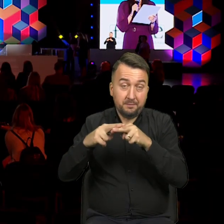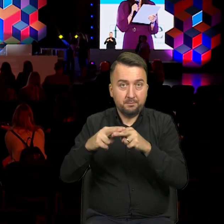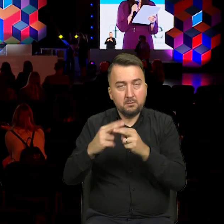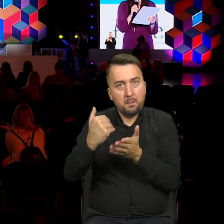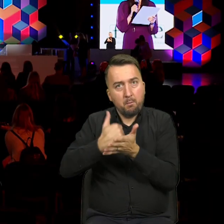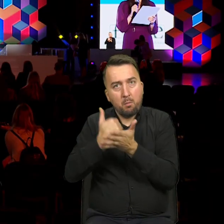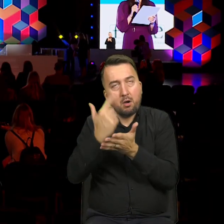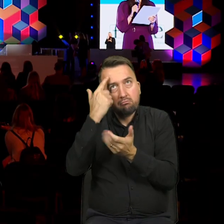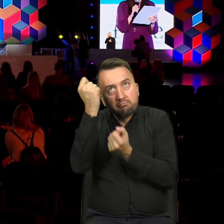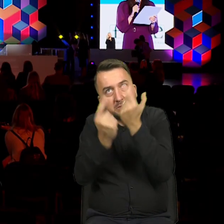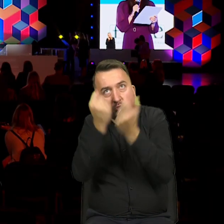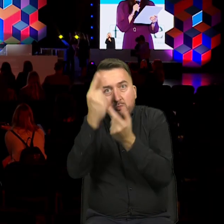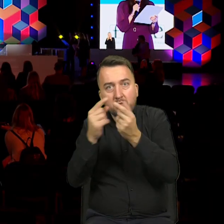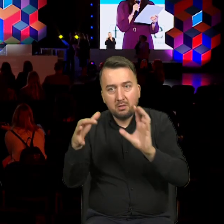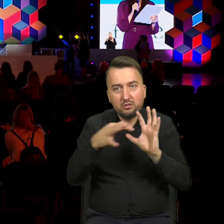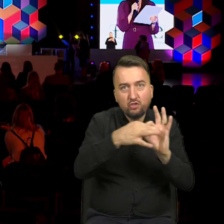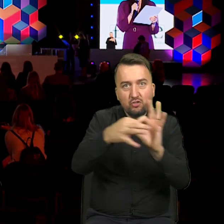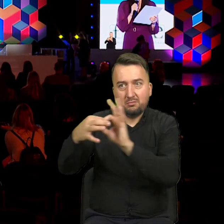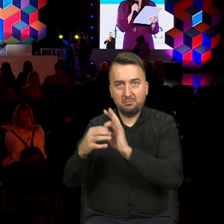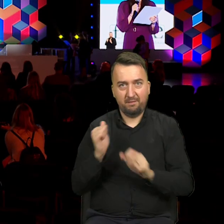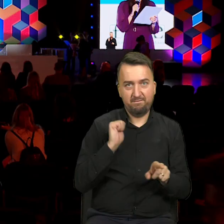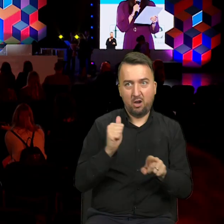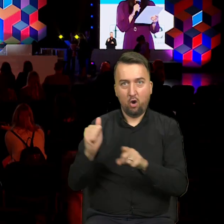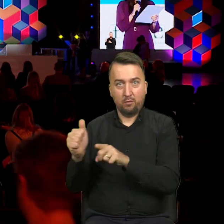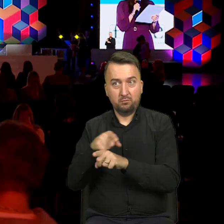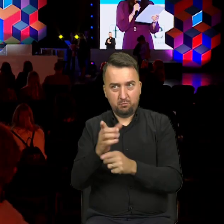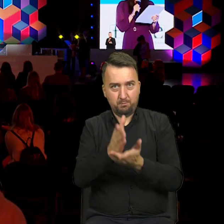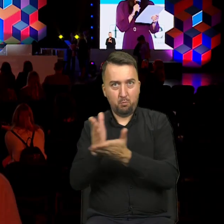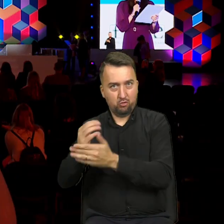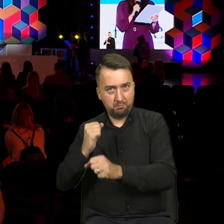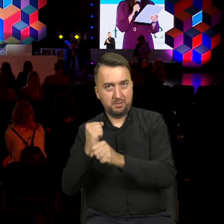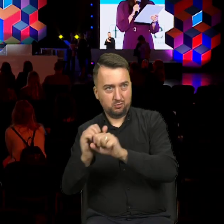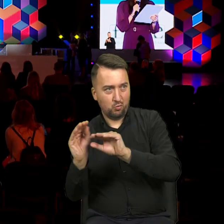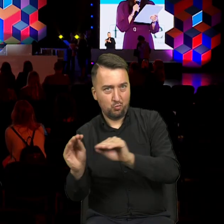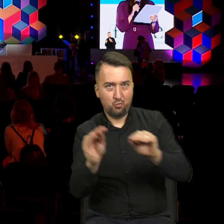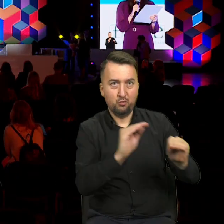Pewnie też ukłon do pracowników 36 krajowych centrów Europass w całej Europie